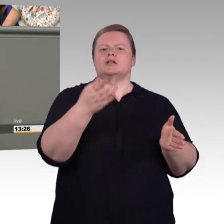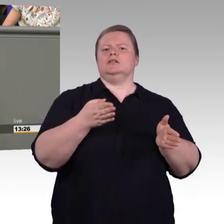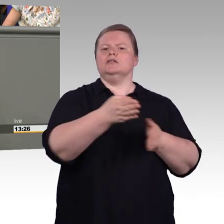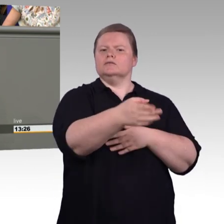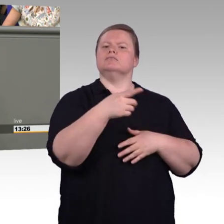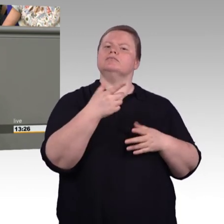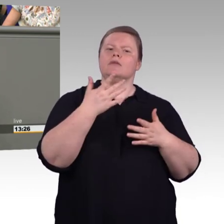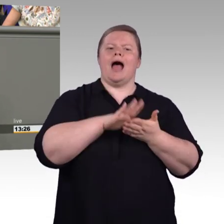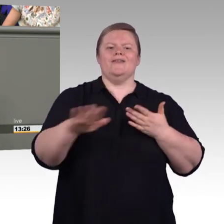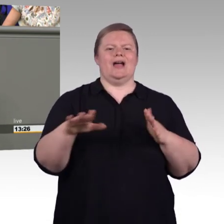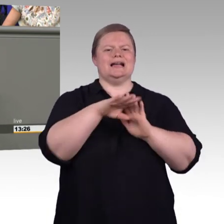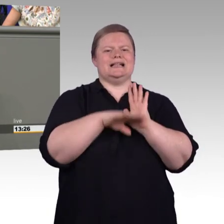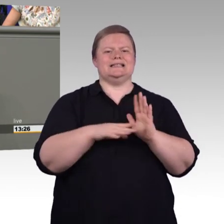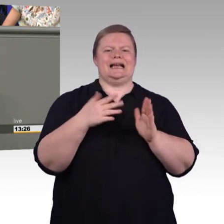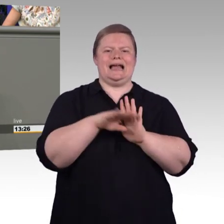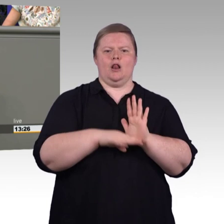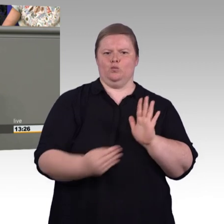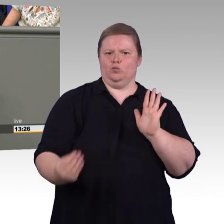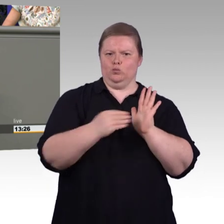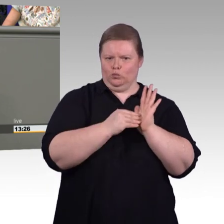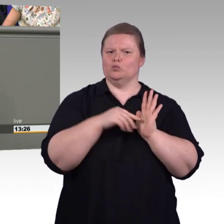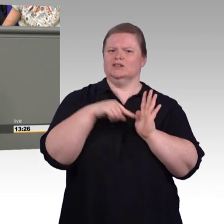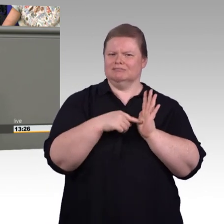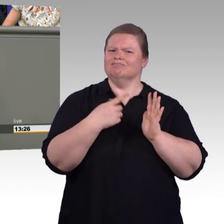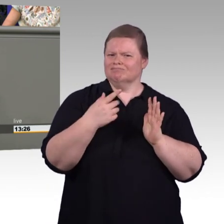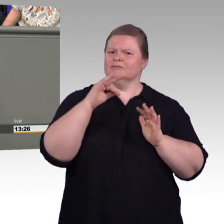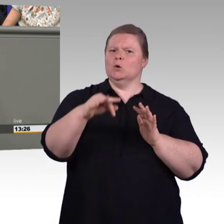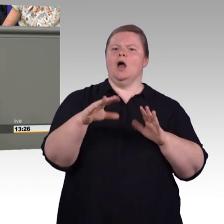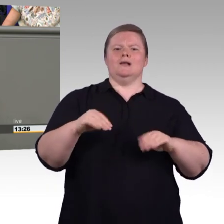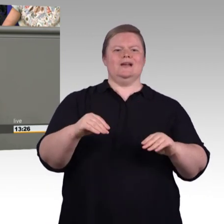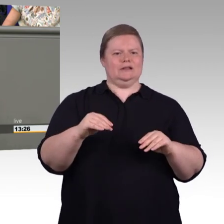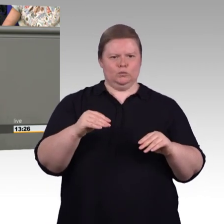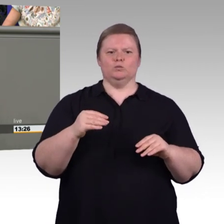Verwaltung und Rechtsprechung geschaffen werden, die die Lebenssituation von Kindern konkret